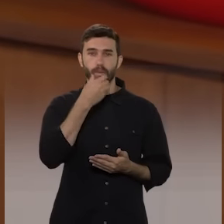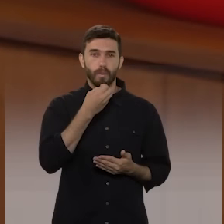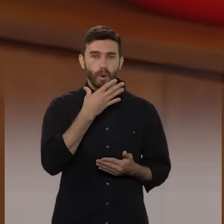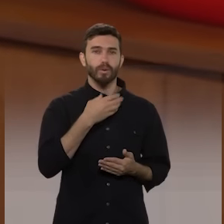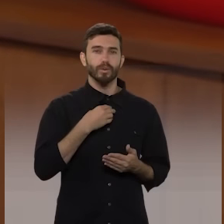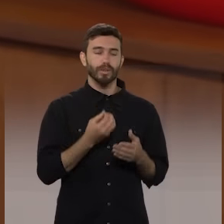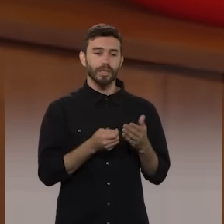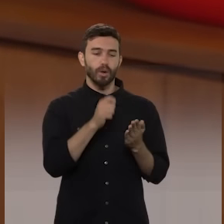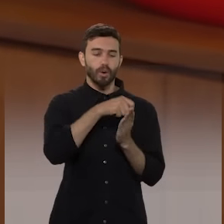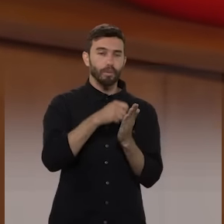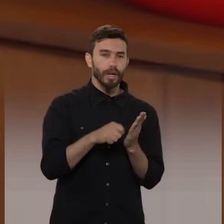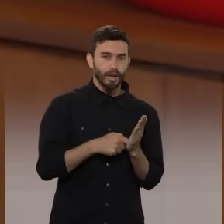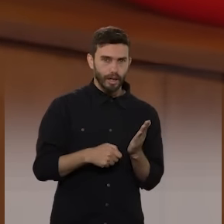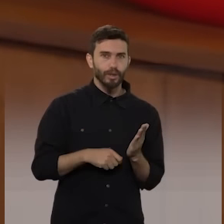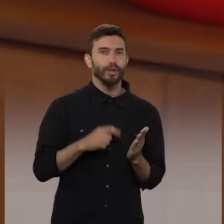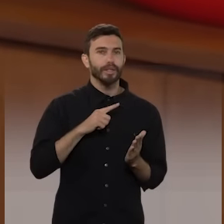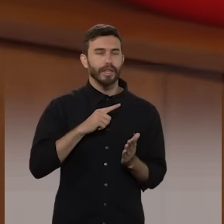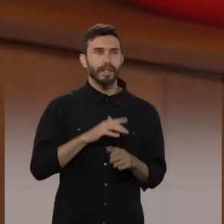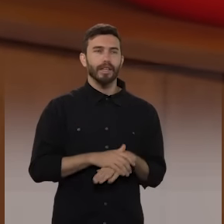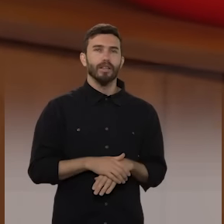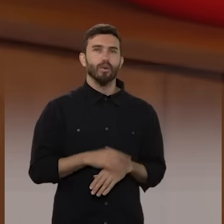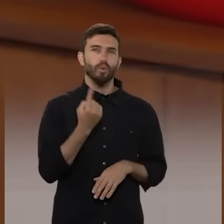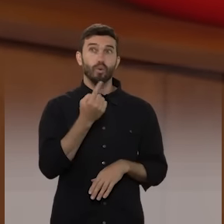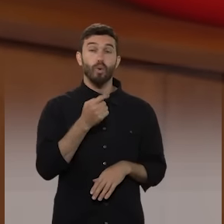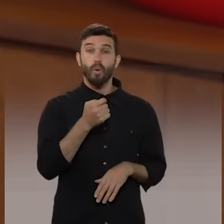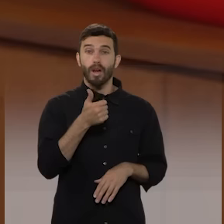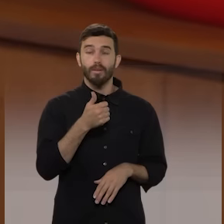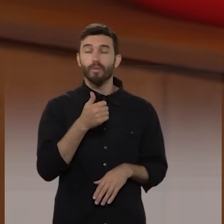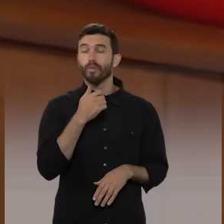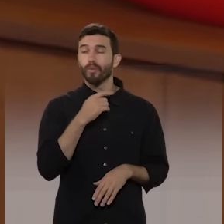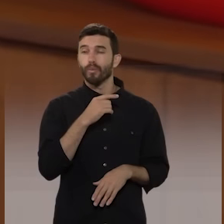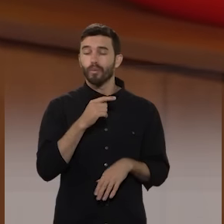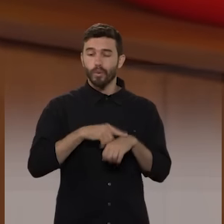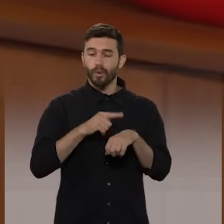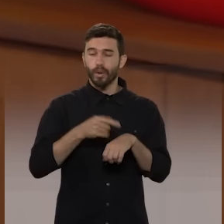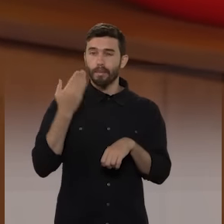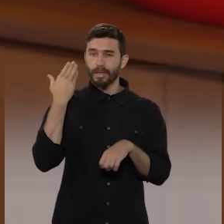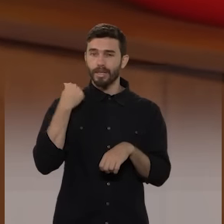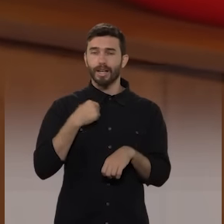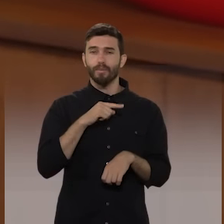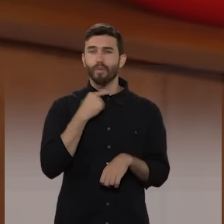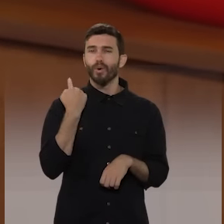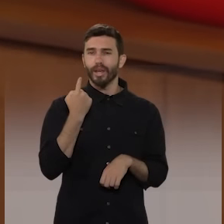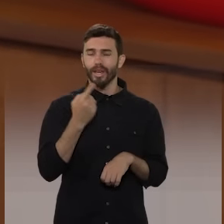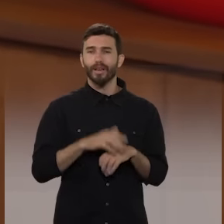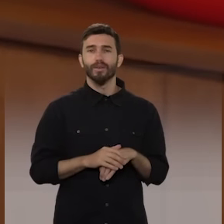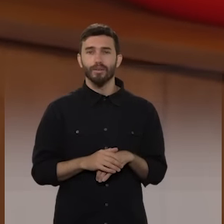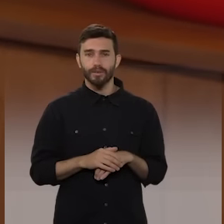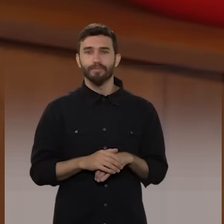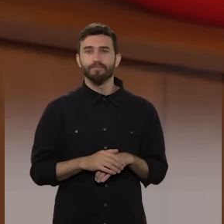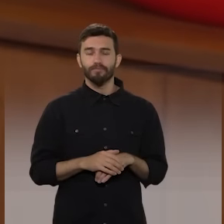compositores no Pará, um deles falecendo há pouco, o Paulo André Barata, que junto com o pai, fazia